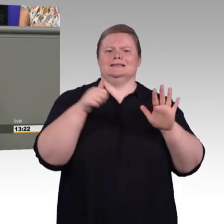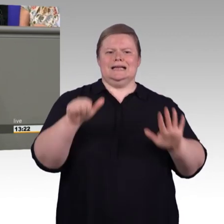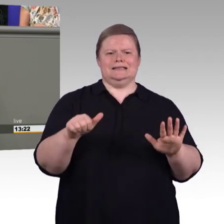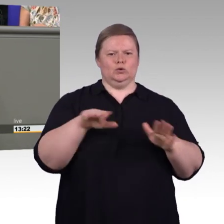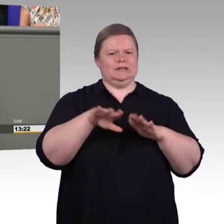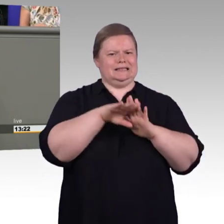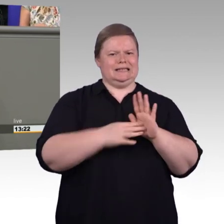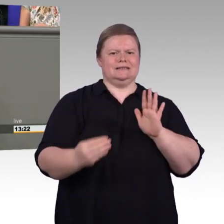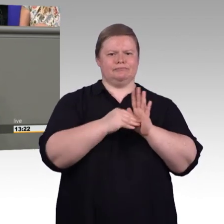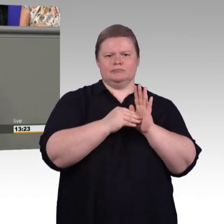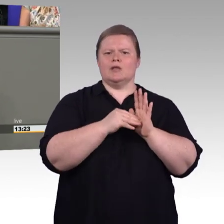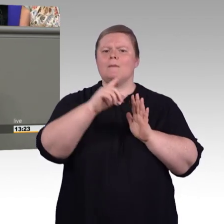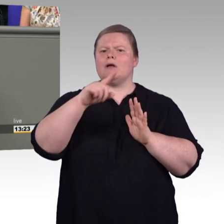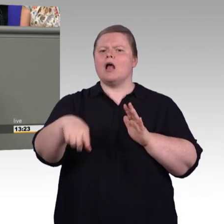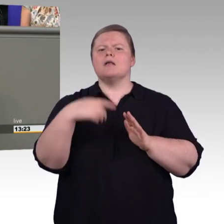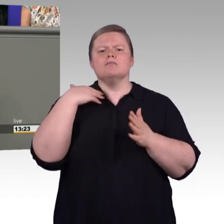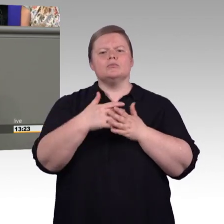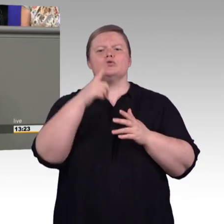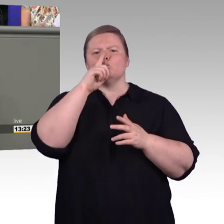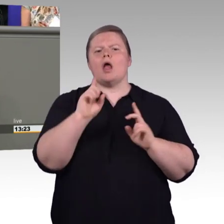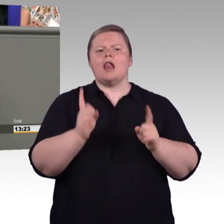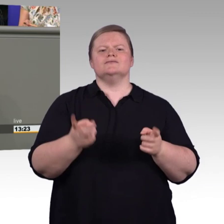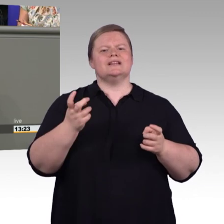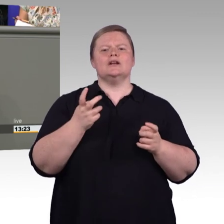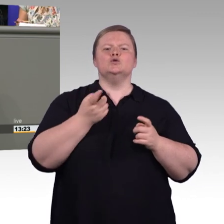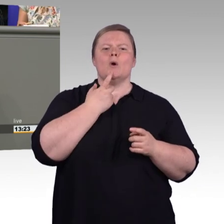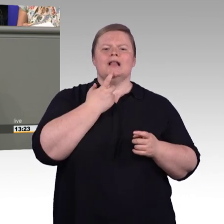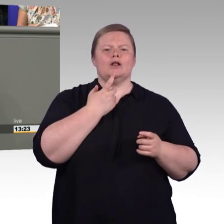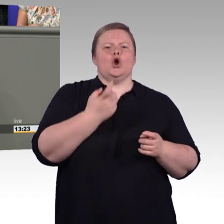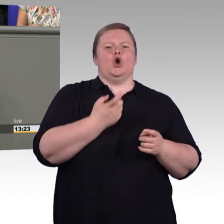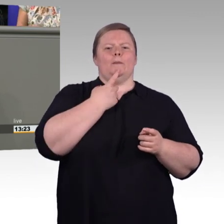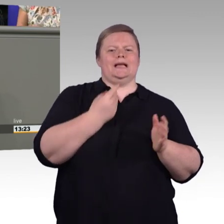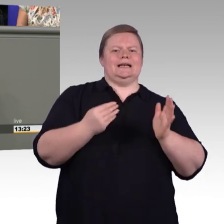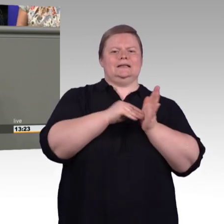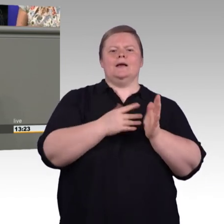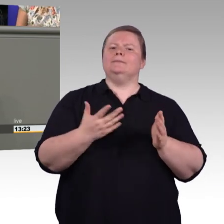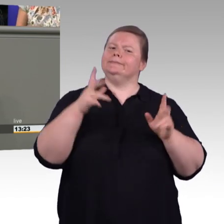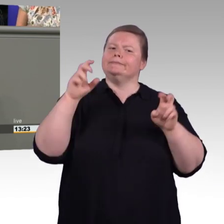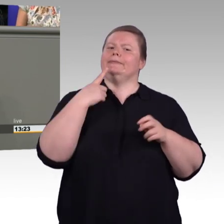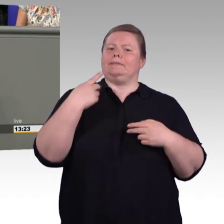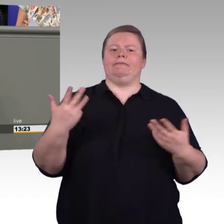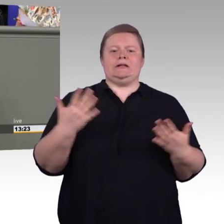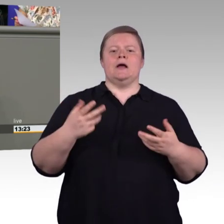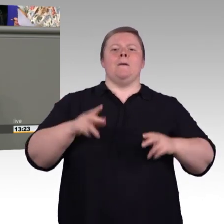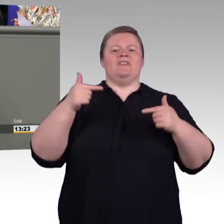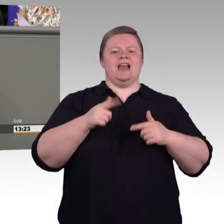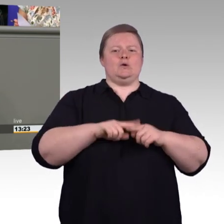in dem Zusammenhang ist das durchaus richtig und Sie dürfen es vielleicht nicht aus dem Zusammenhang reißen. Das Bundesverfassungsgericht hat nämlich